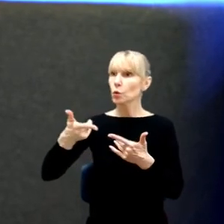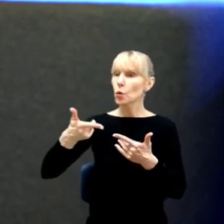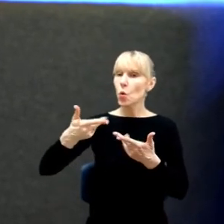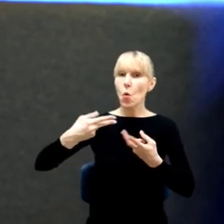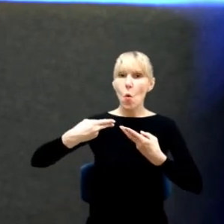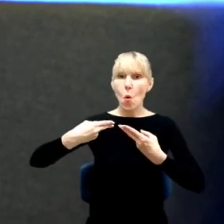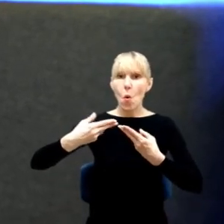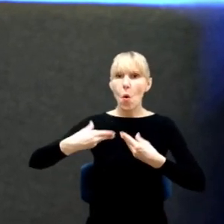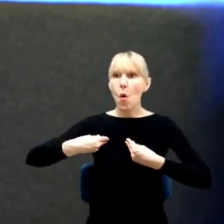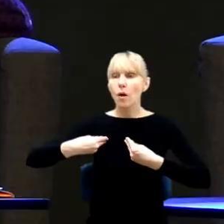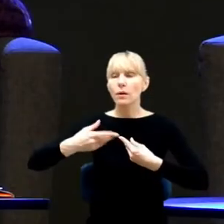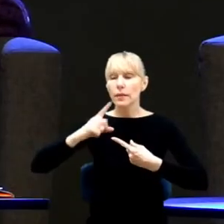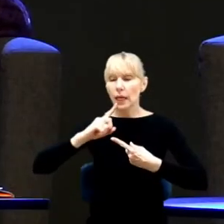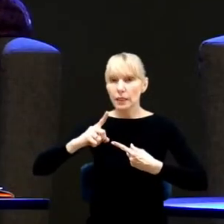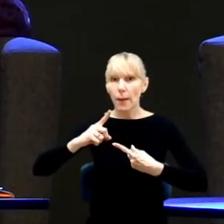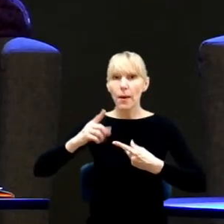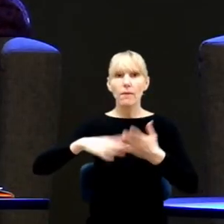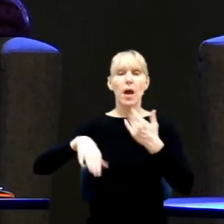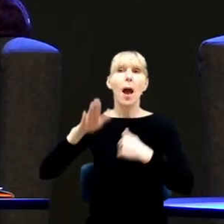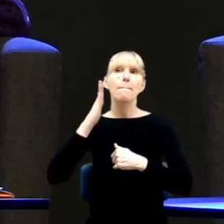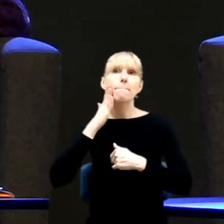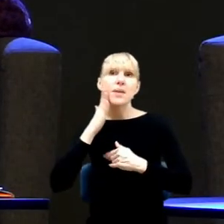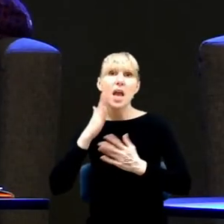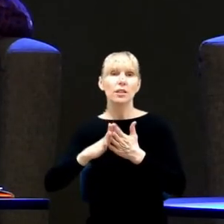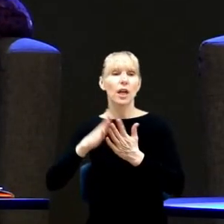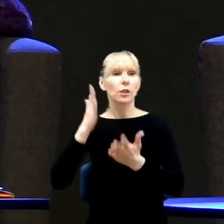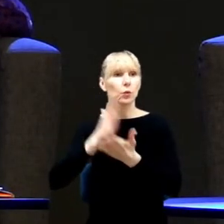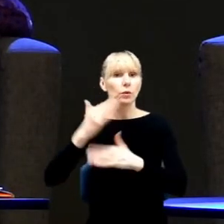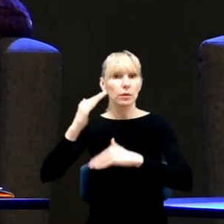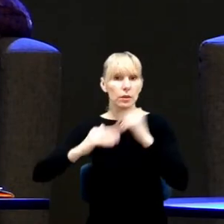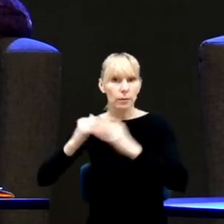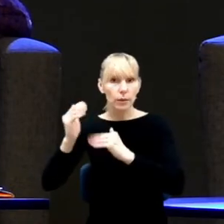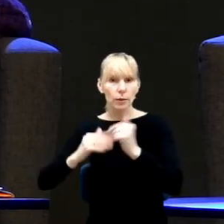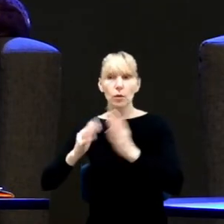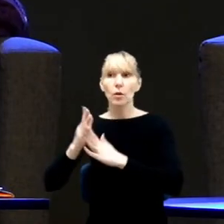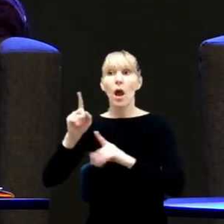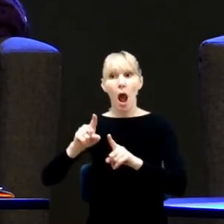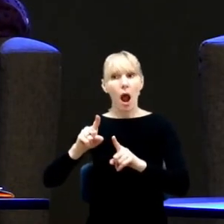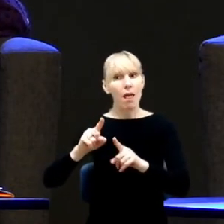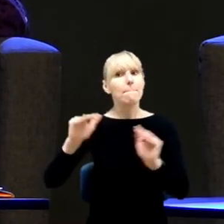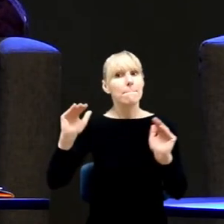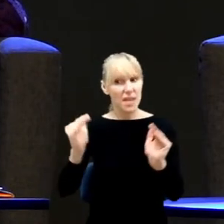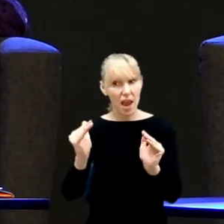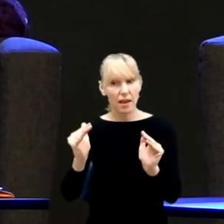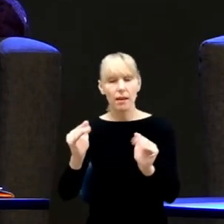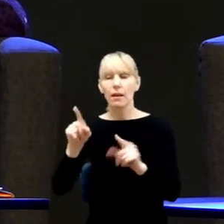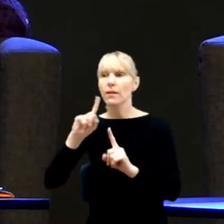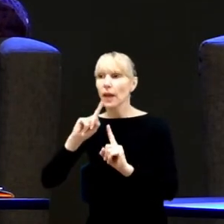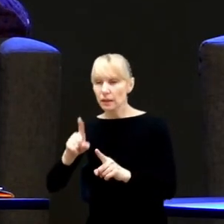również dużo mniej mieszkań jest rozpoczynanych, jest wyzwaniem